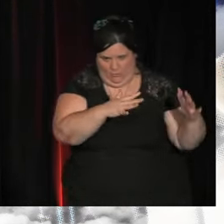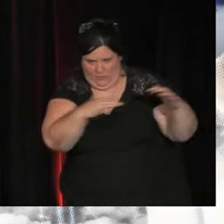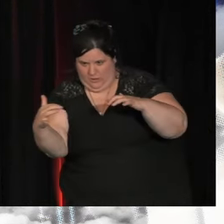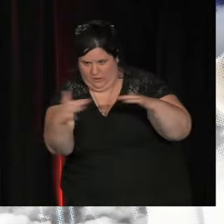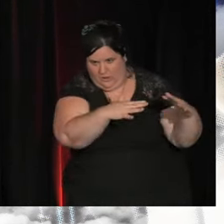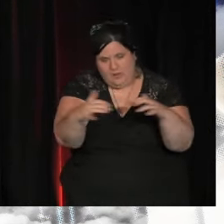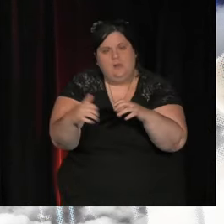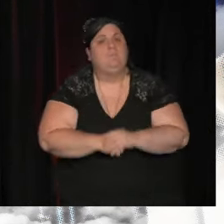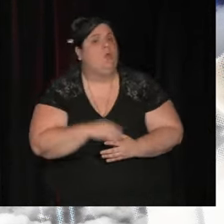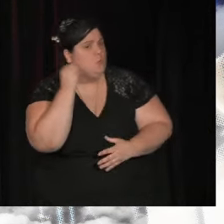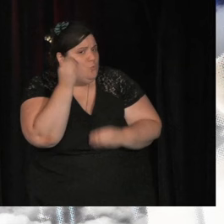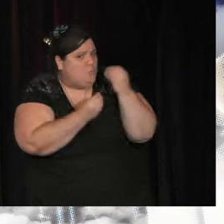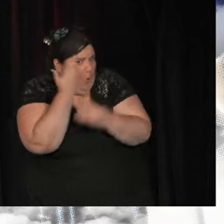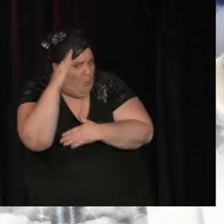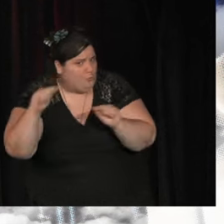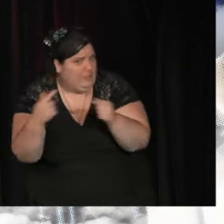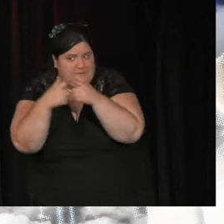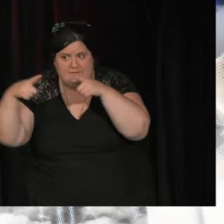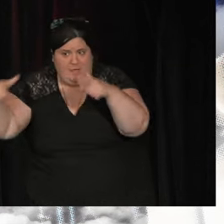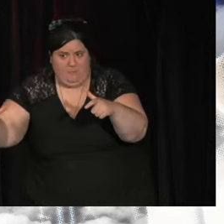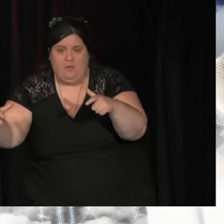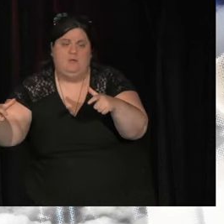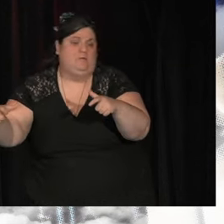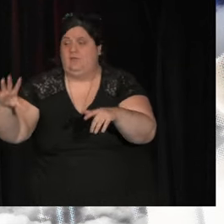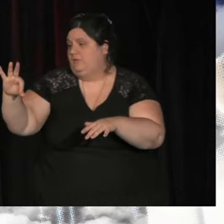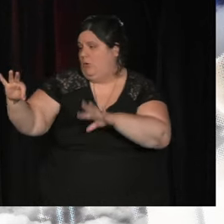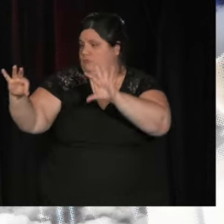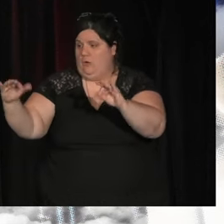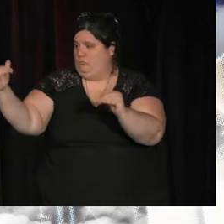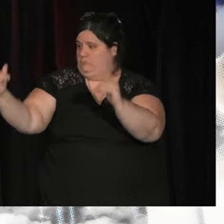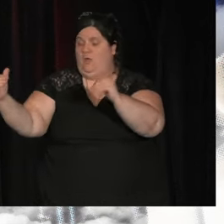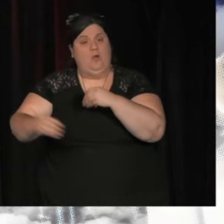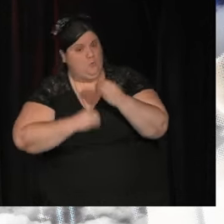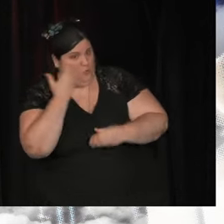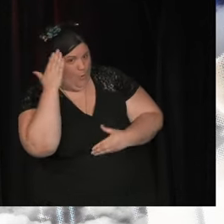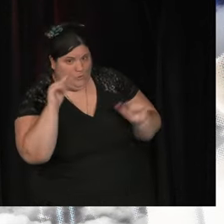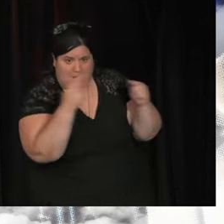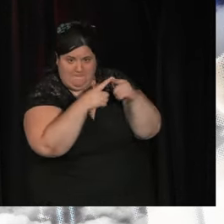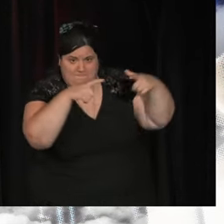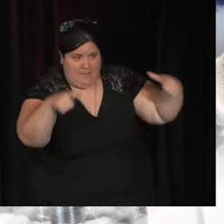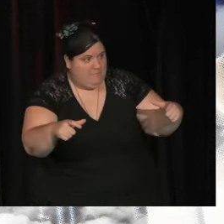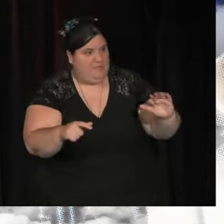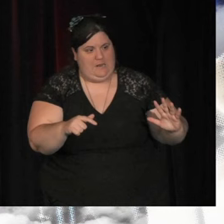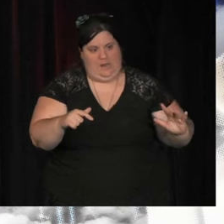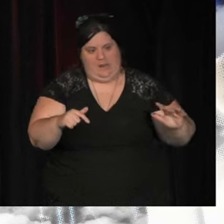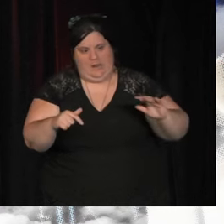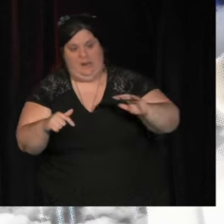où tout le monde a à peu près le même genre de chance, ou des maps où il va y avoir un moment, c'est l'avantage, des moments, c'est le désavantage, et après, il faut réussir à prendre